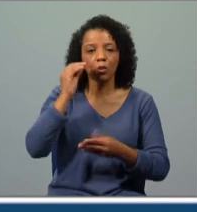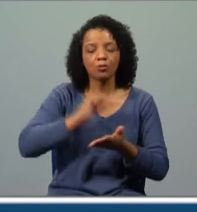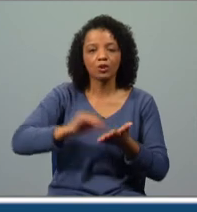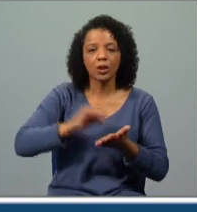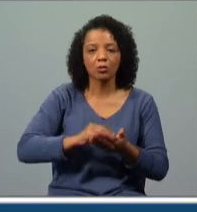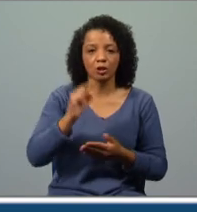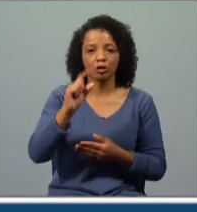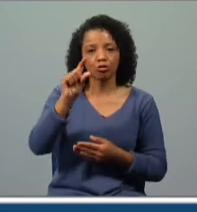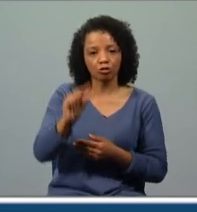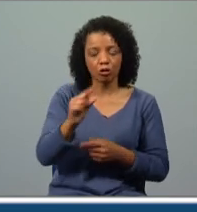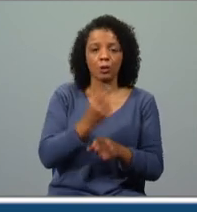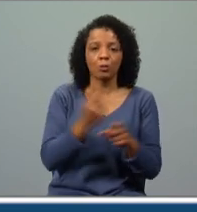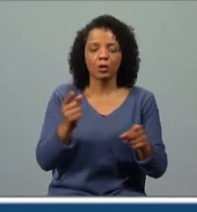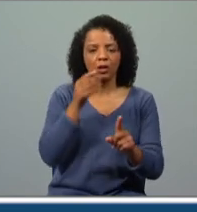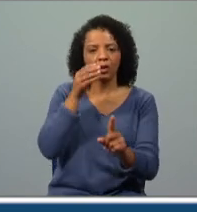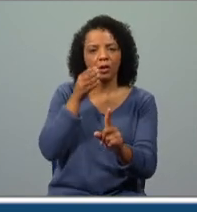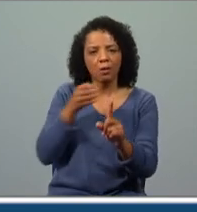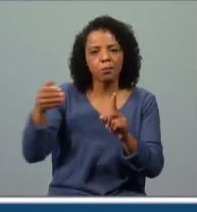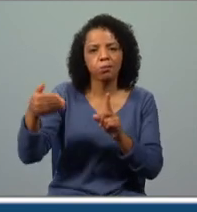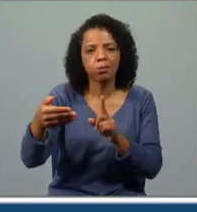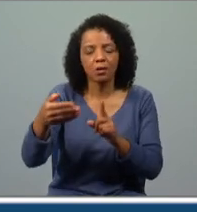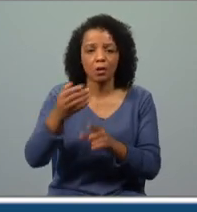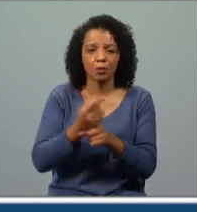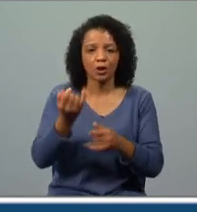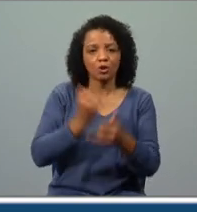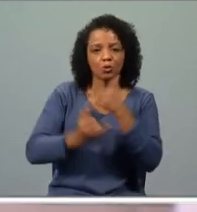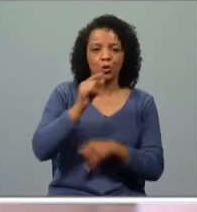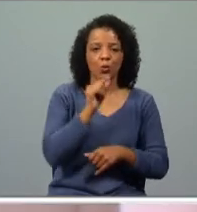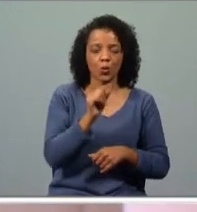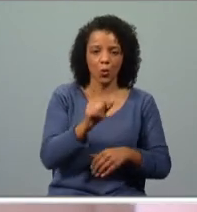porque é um pronome indefinido porque está a substituir um nome sem o 因為它是不定代詞，因為正在替換一個沒有